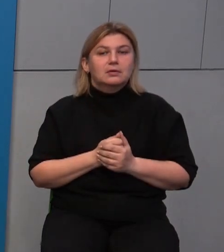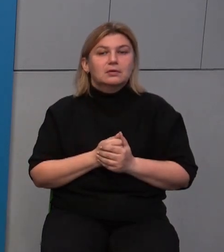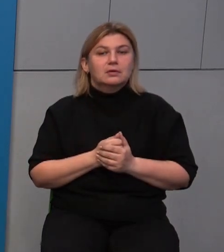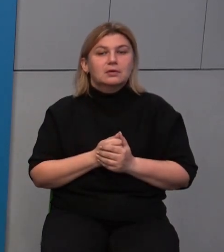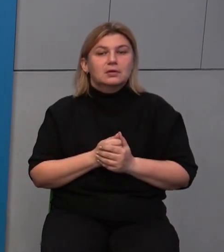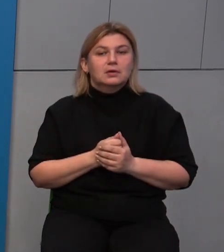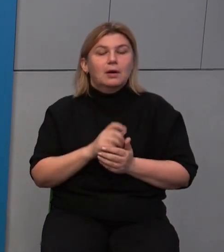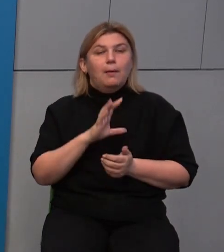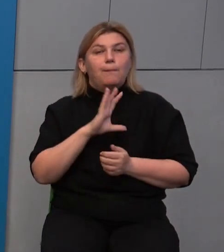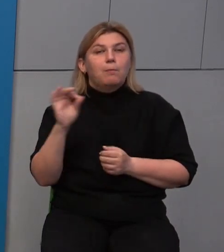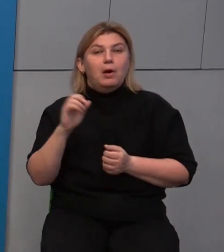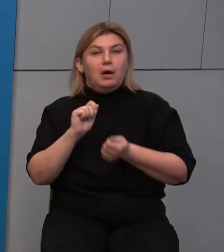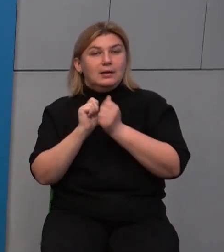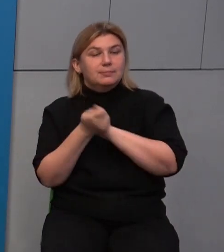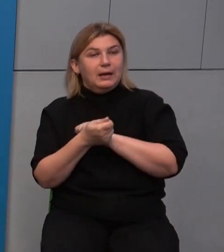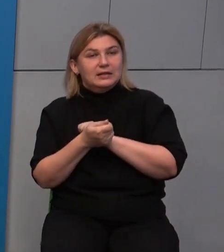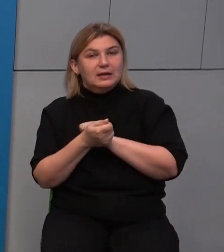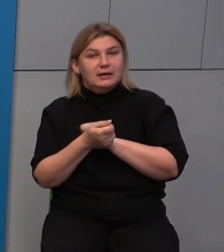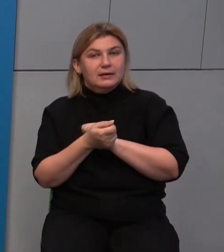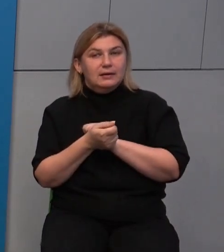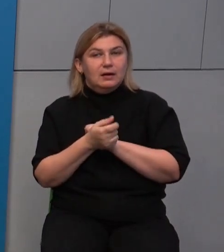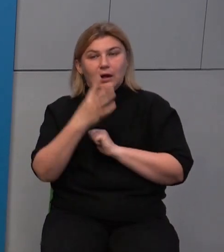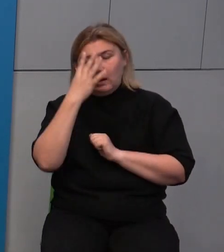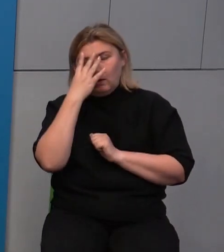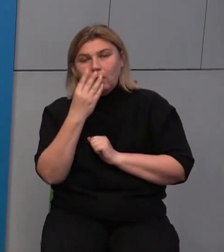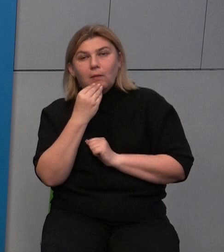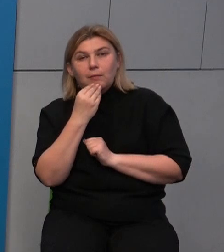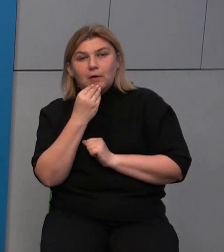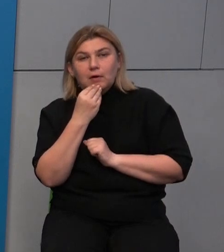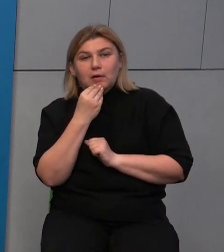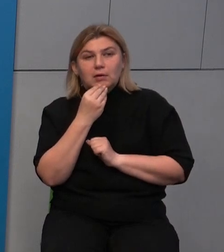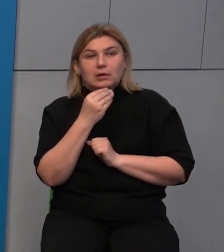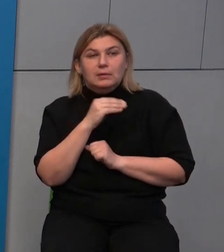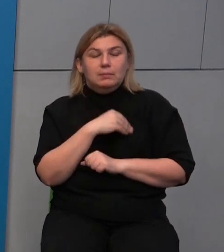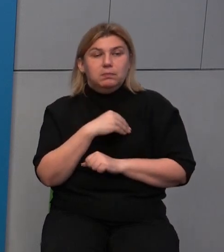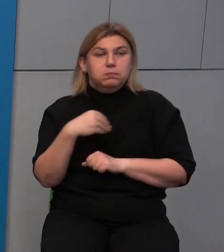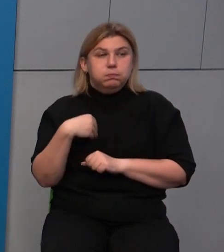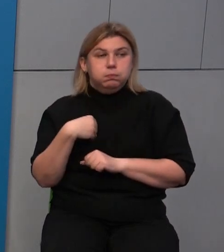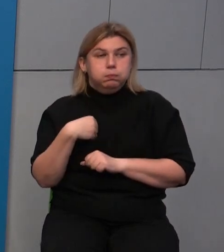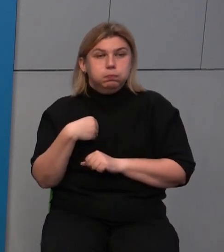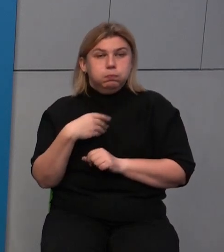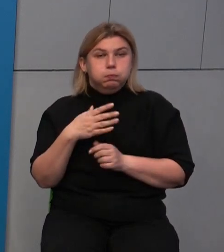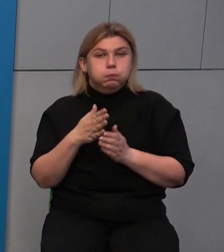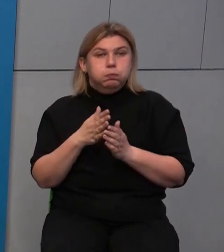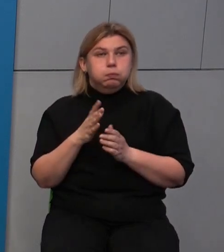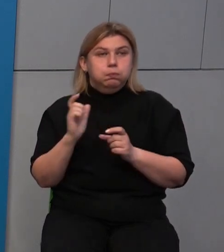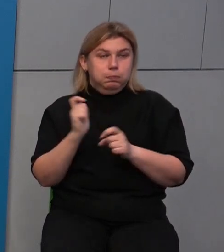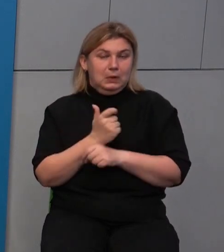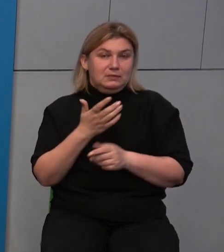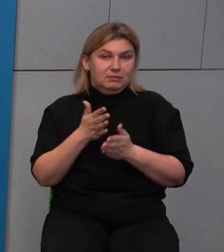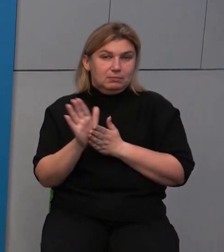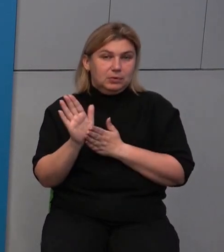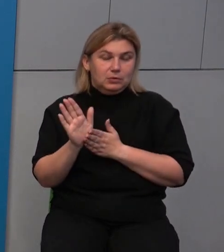ponieważ zmieniamy całkowicie obraz, nie wiem, nawet początków państwa polskiego, bo się dowiadujemy,